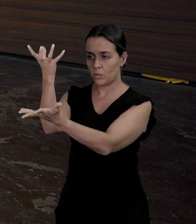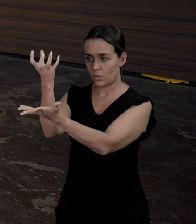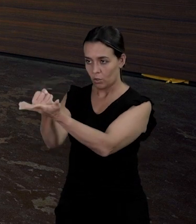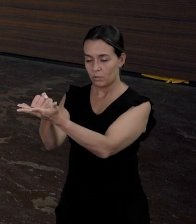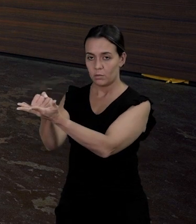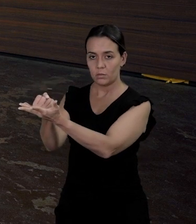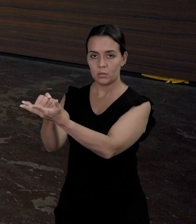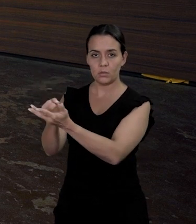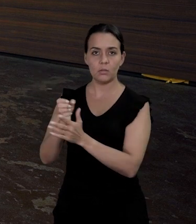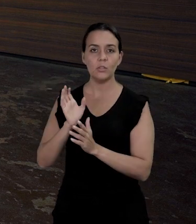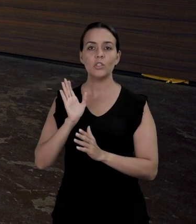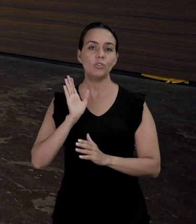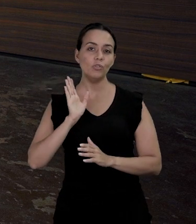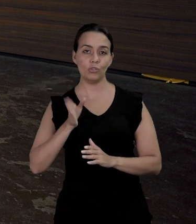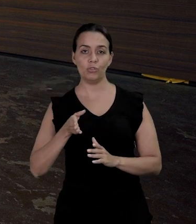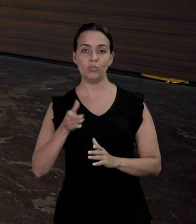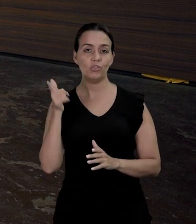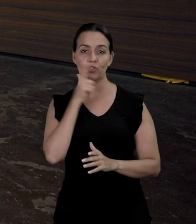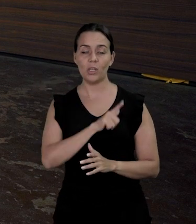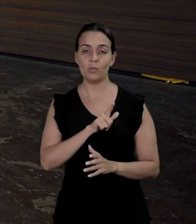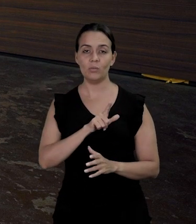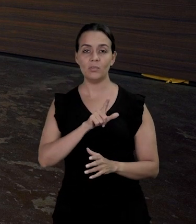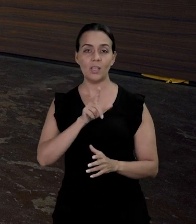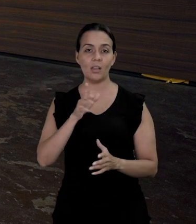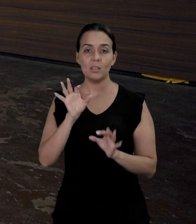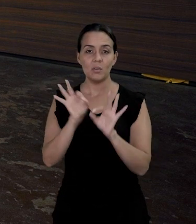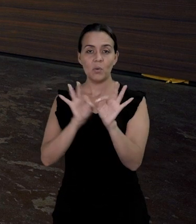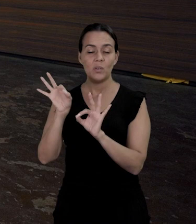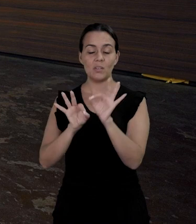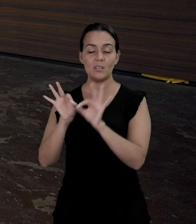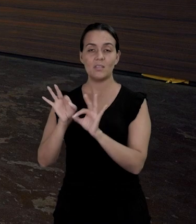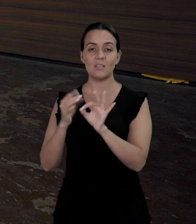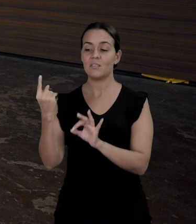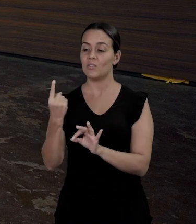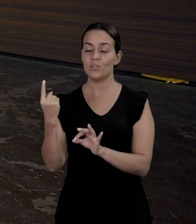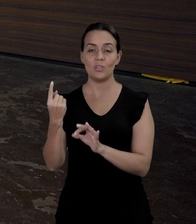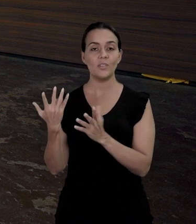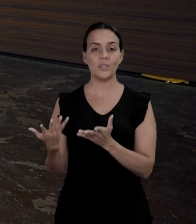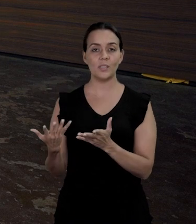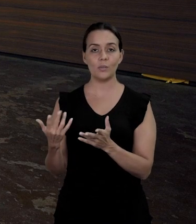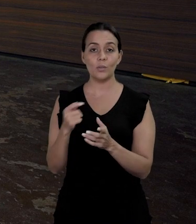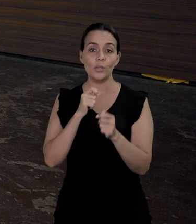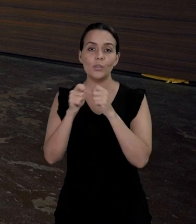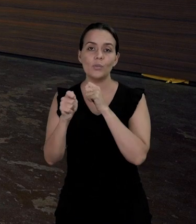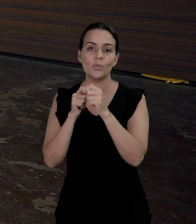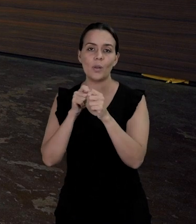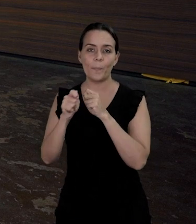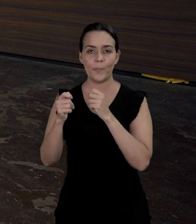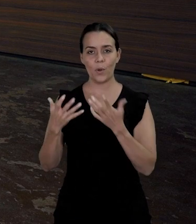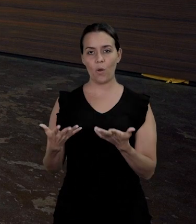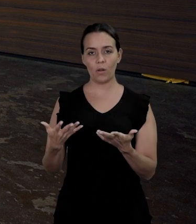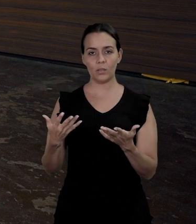do jornalismo do meio do caminho, sabe? Sim. Desses repórteres que não são investigativos ou não dão opiniões,